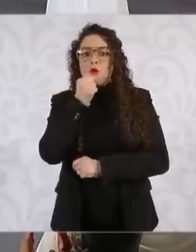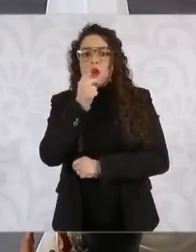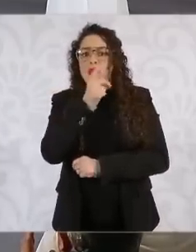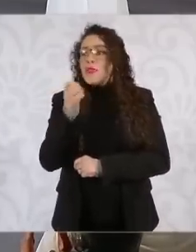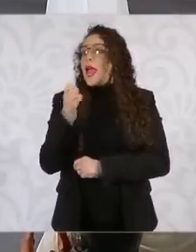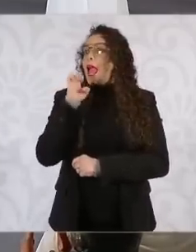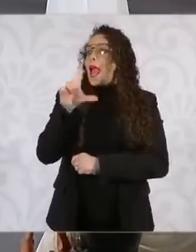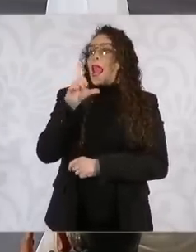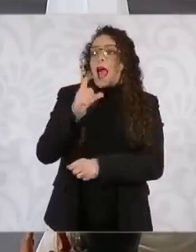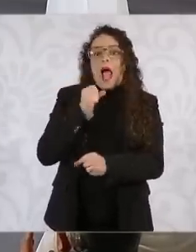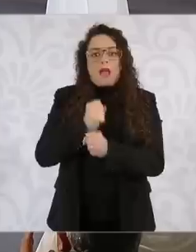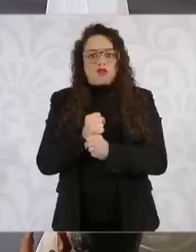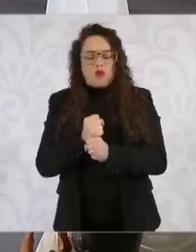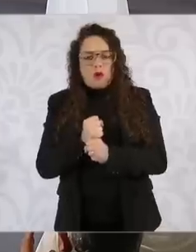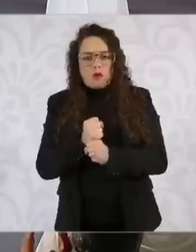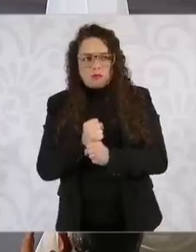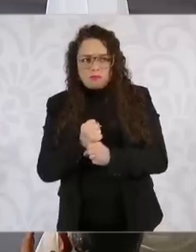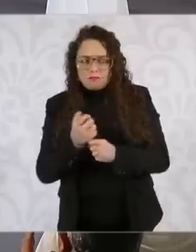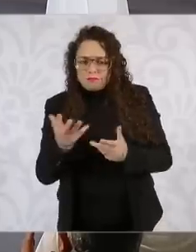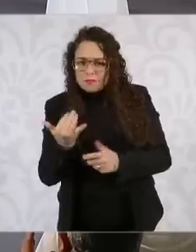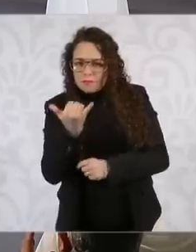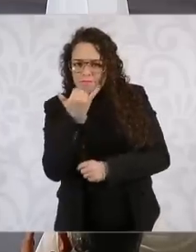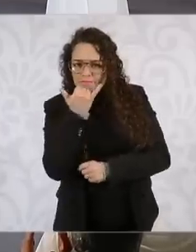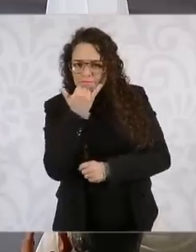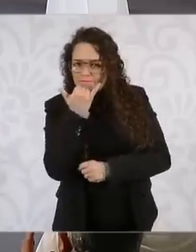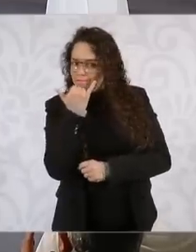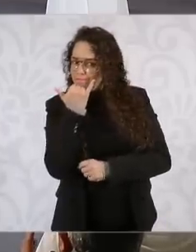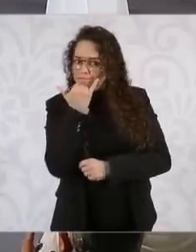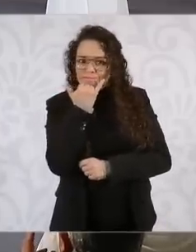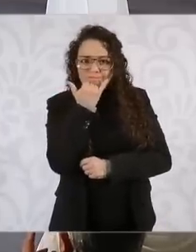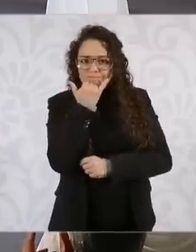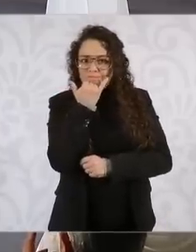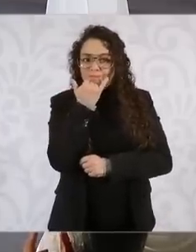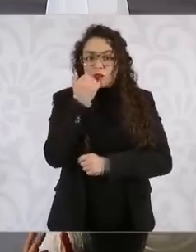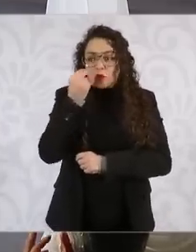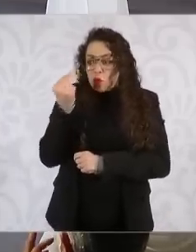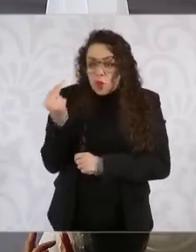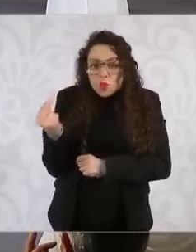confirmar que fue su cortina de humo usted tiene una doble